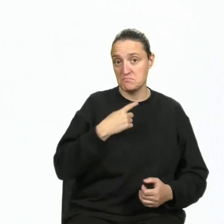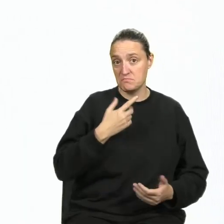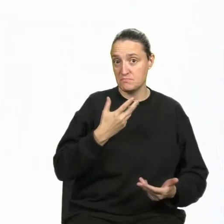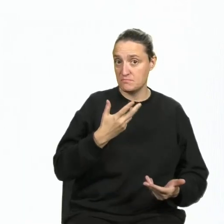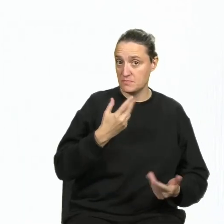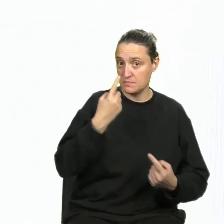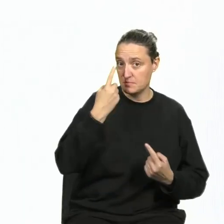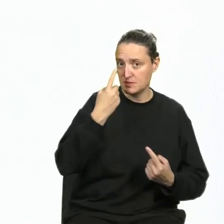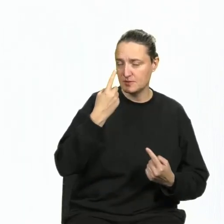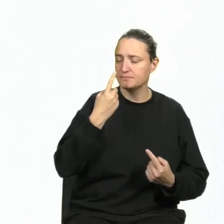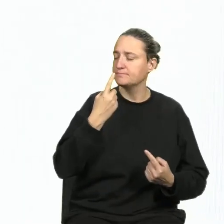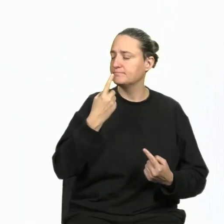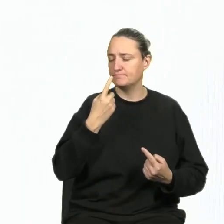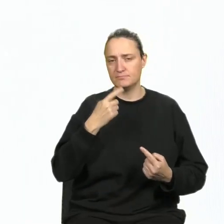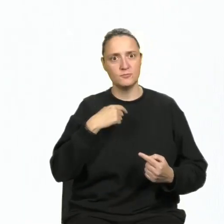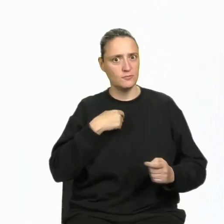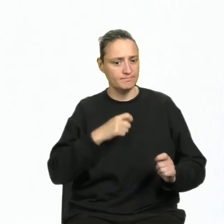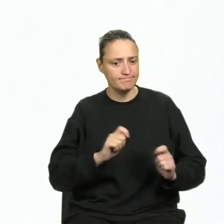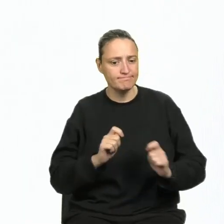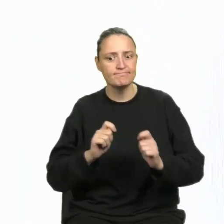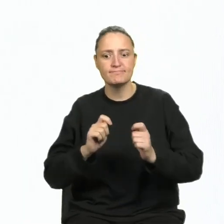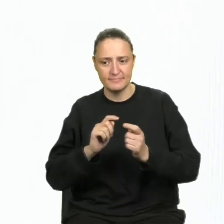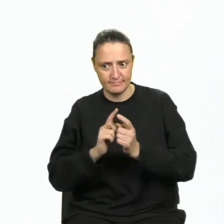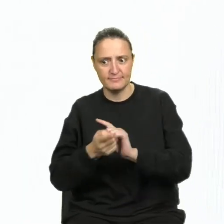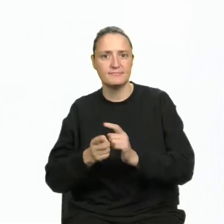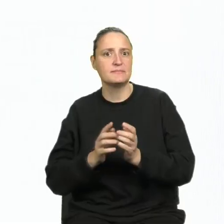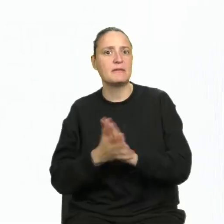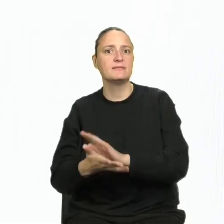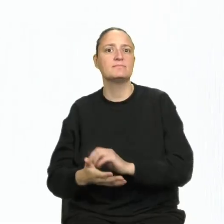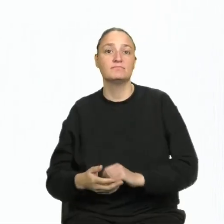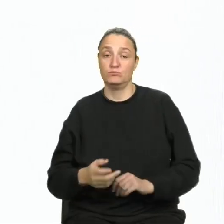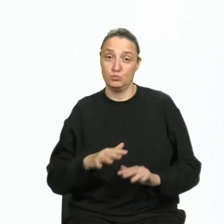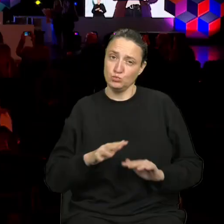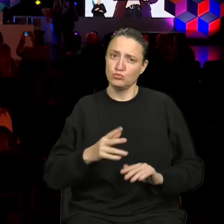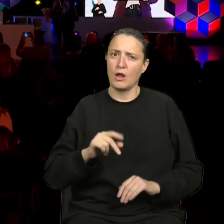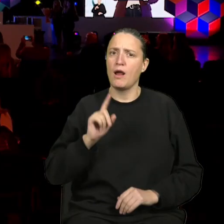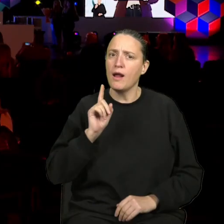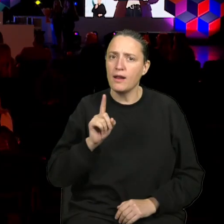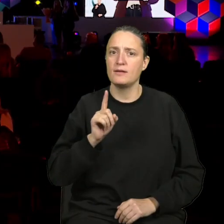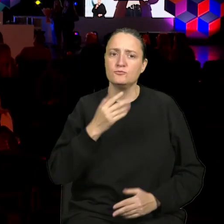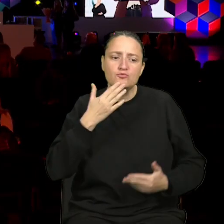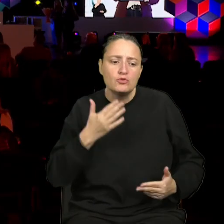ale to jest impuls, który uruchamia zmianę. Czy to dużo? Nie, ale właśnie od takich małych zachowań